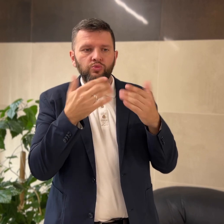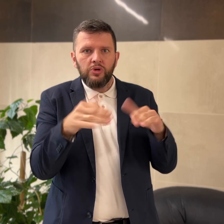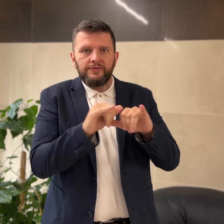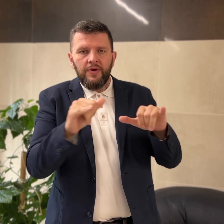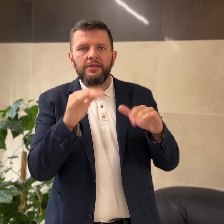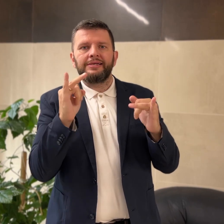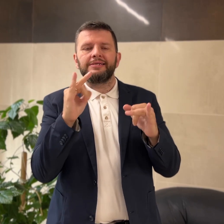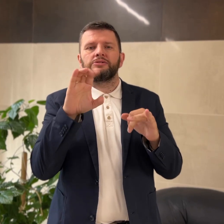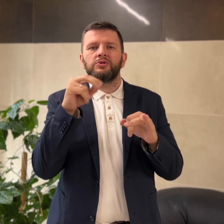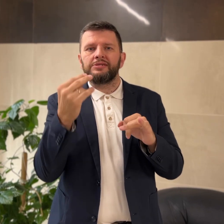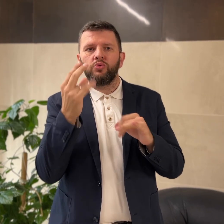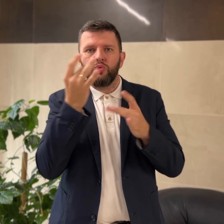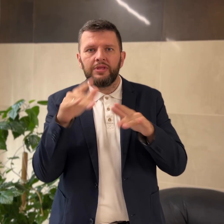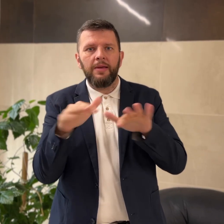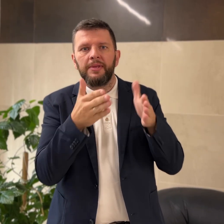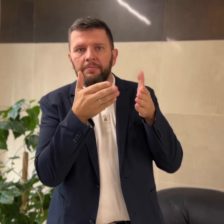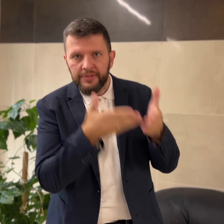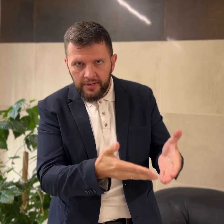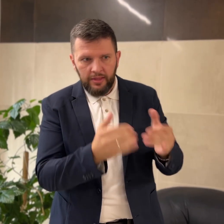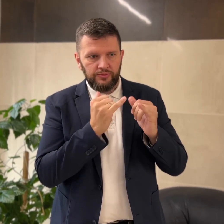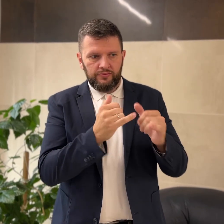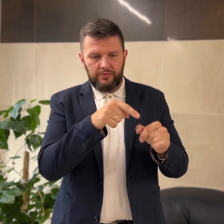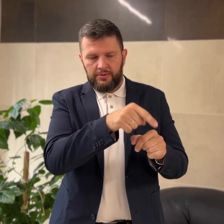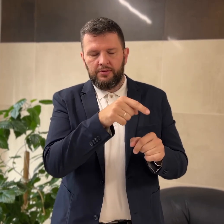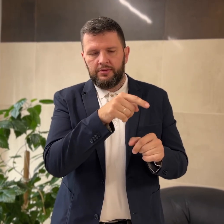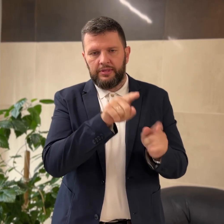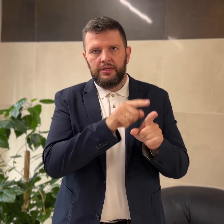благодаря этому развивается социокультурная реабилитация инвалидов.